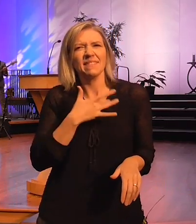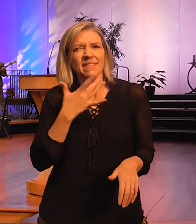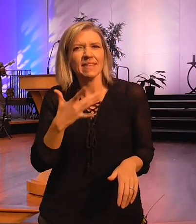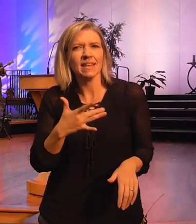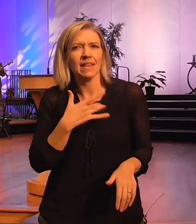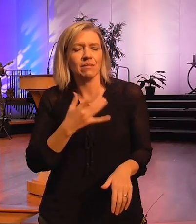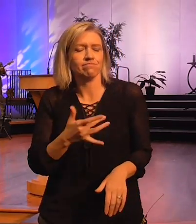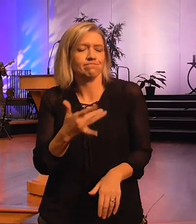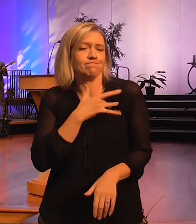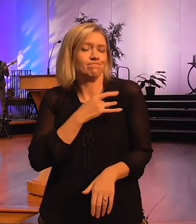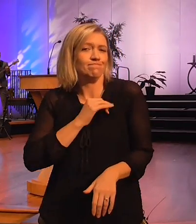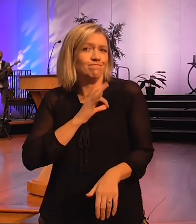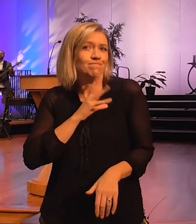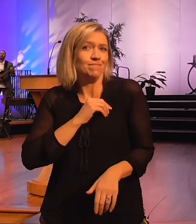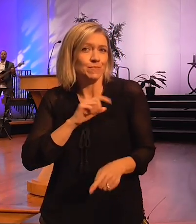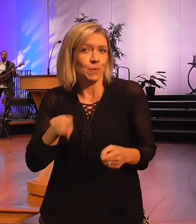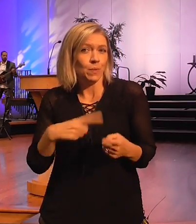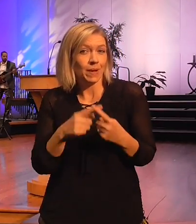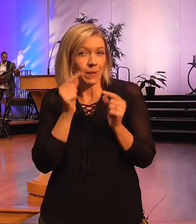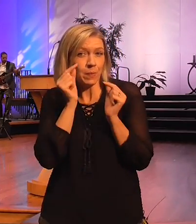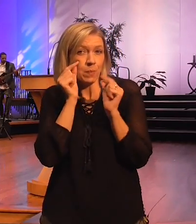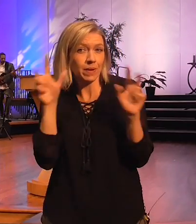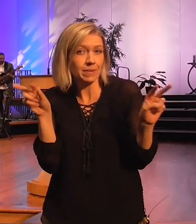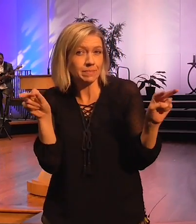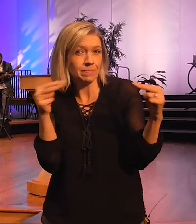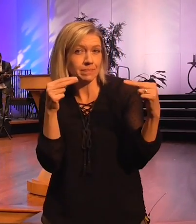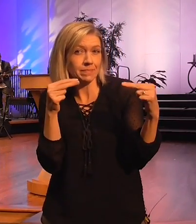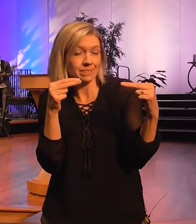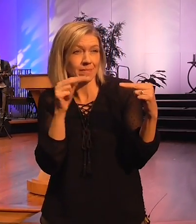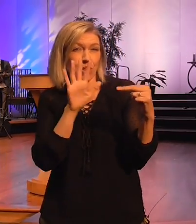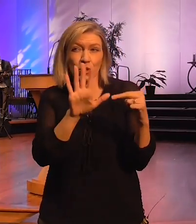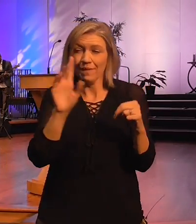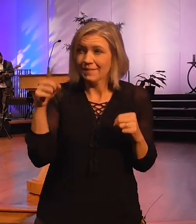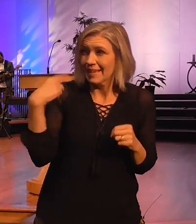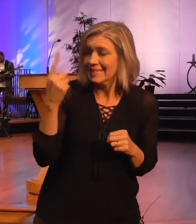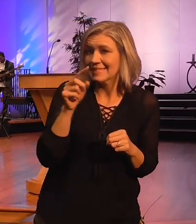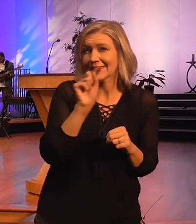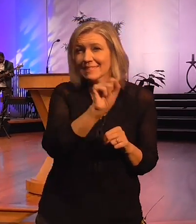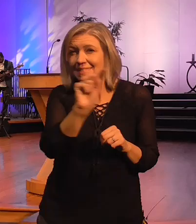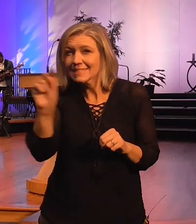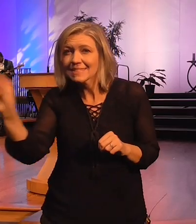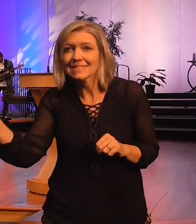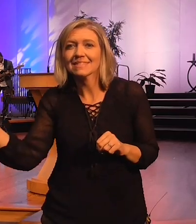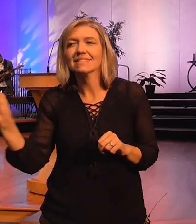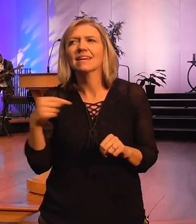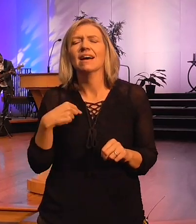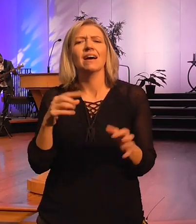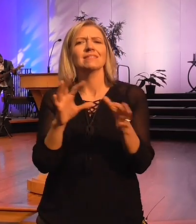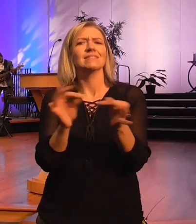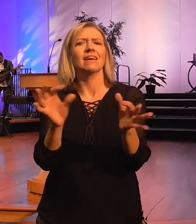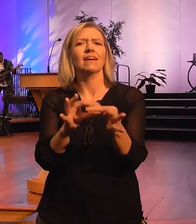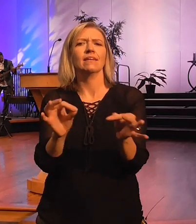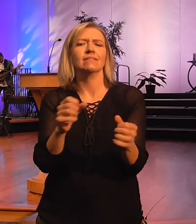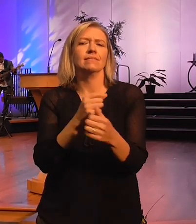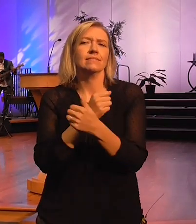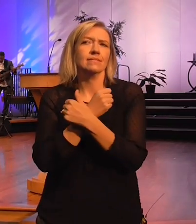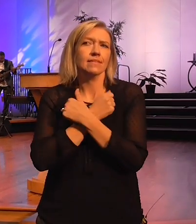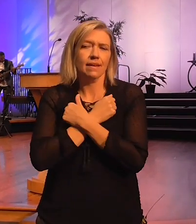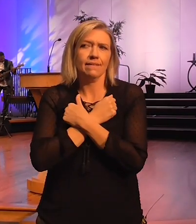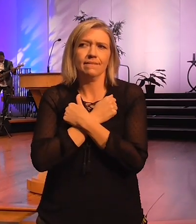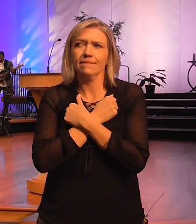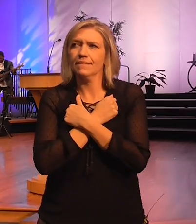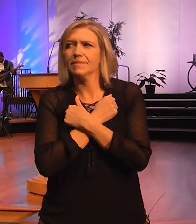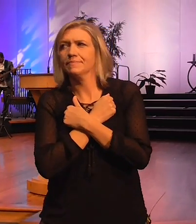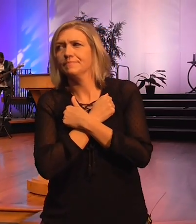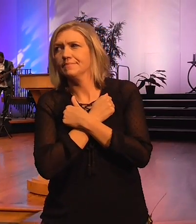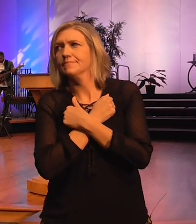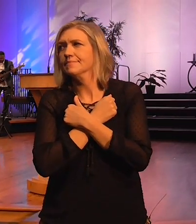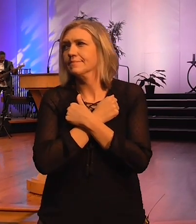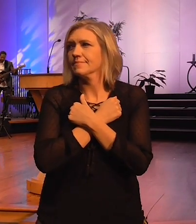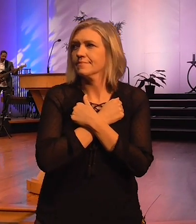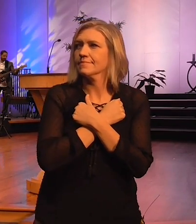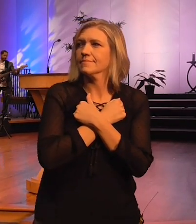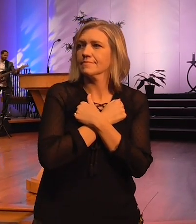cuando miro tu cara y tu cara y tu cara digo que es amor